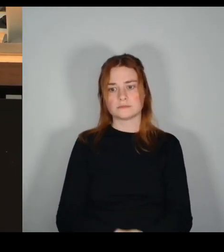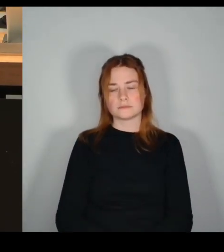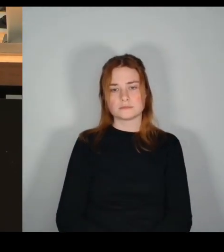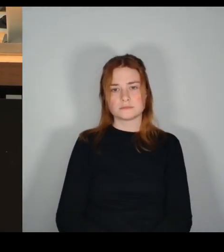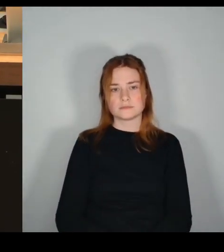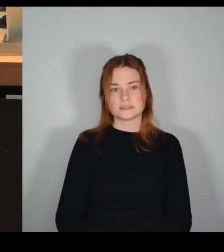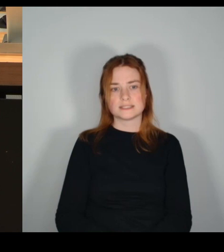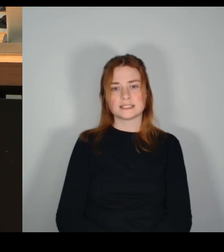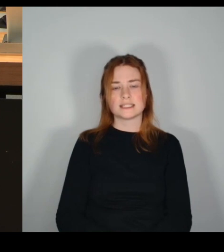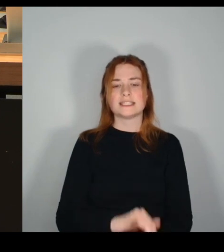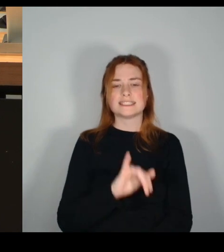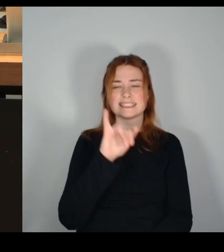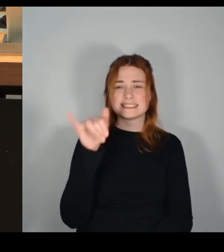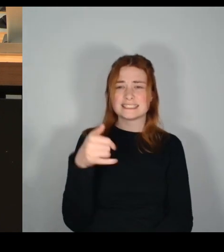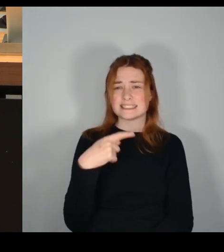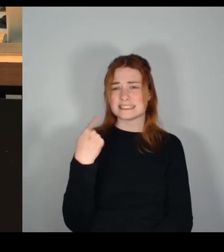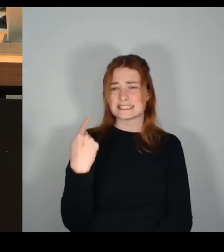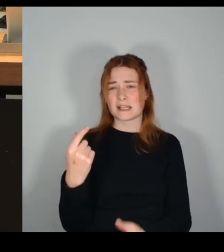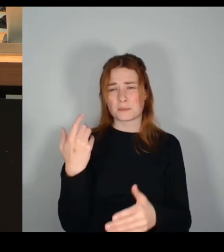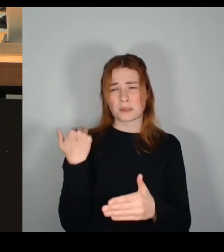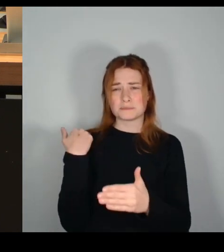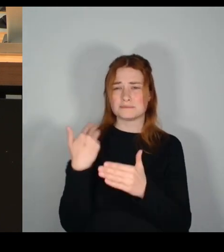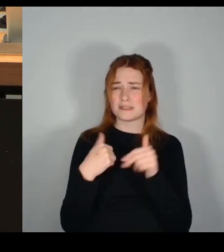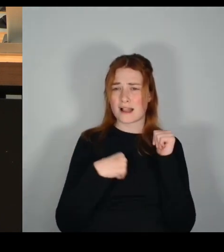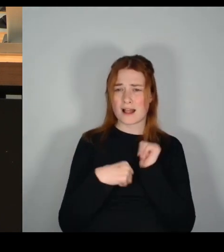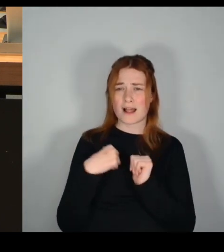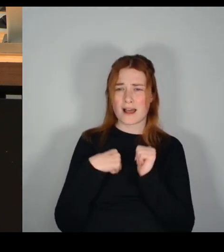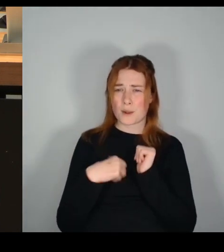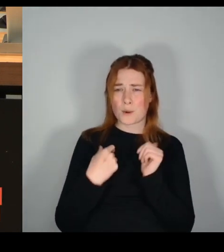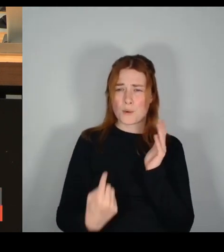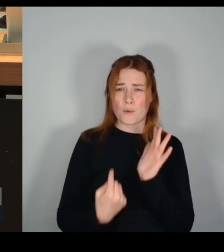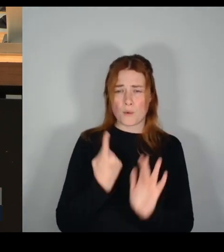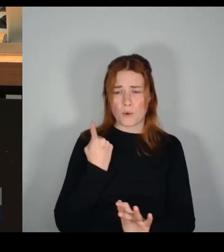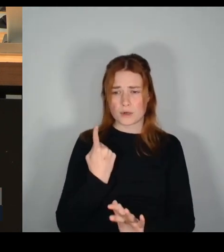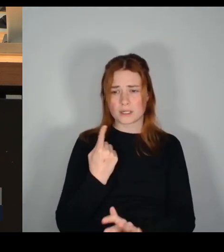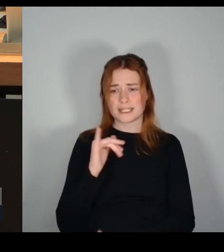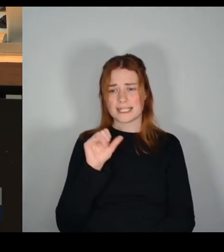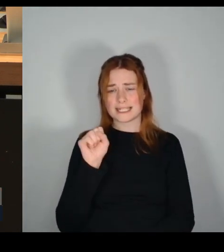unter dem IS in den Jahren 2014 und folgende. Und wenn ich mir überlege,